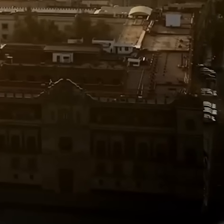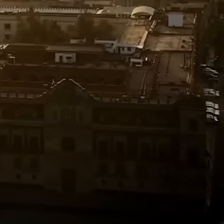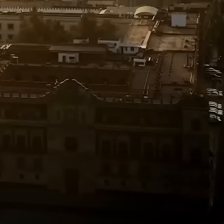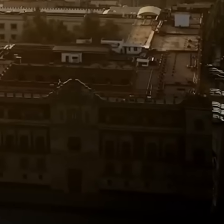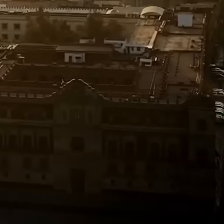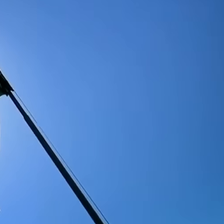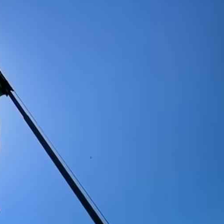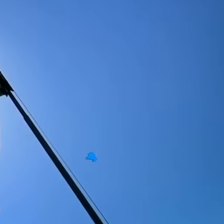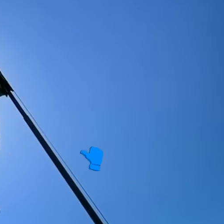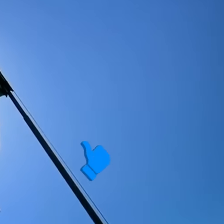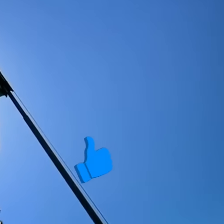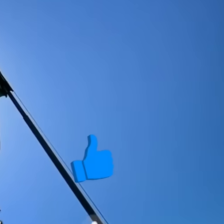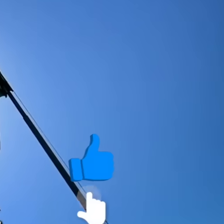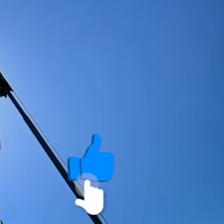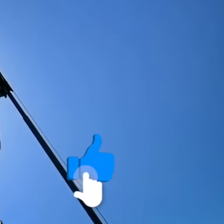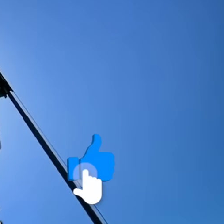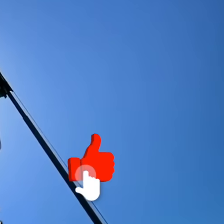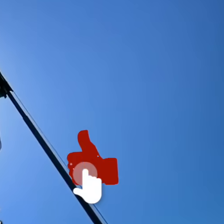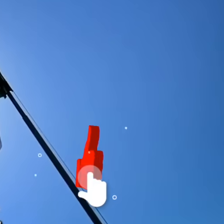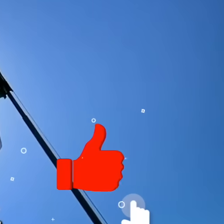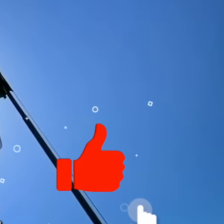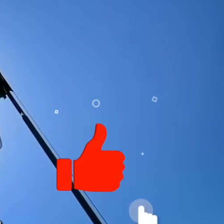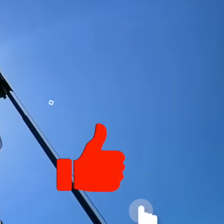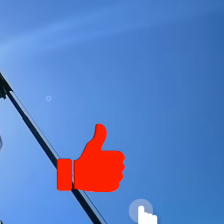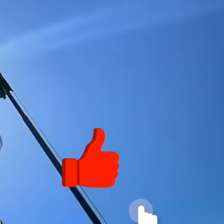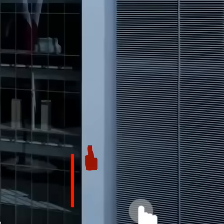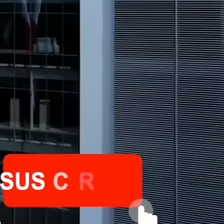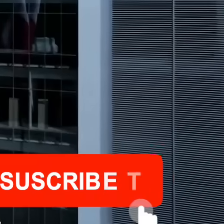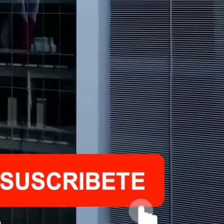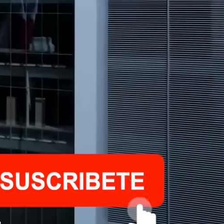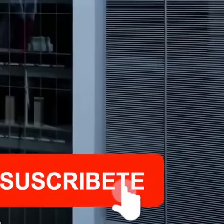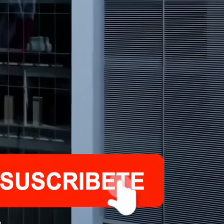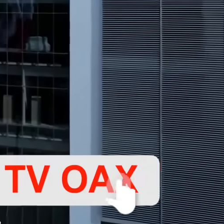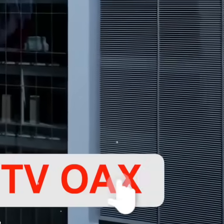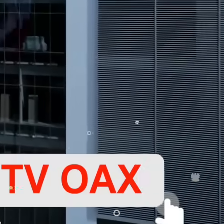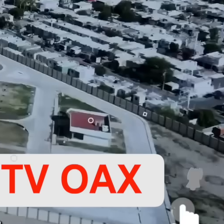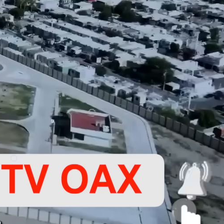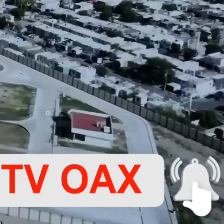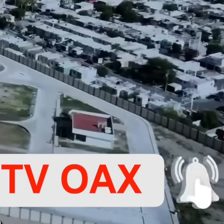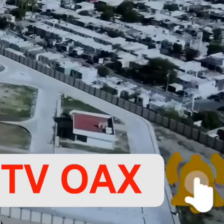materializó la construcción de la Agencia Nacional de Aduanas de México en Nuevo Laredo, Tamaulipas,